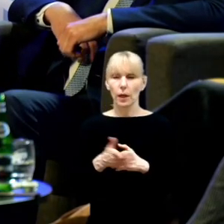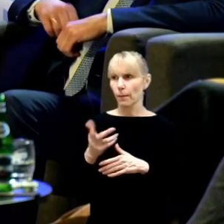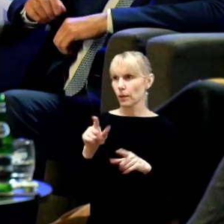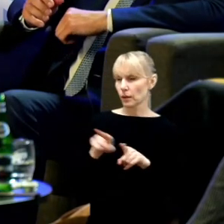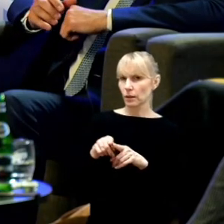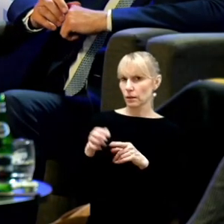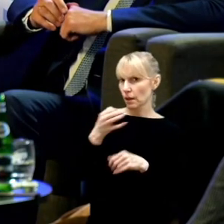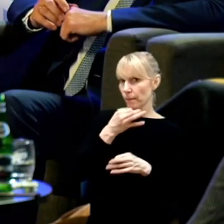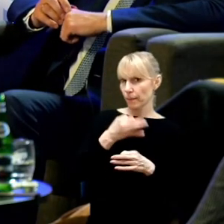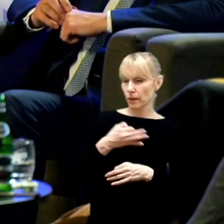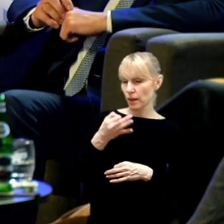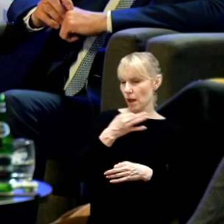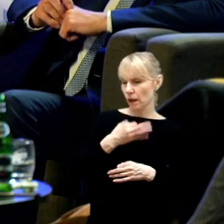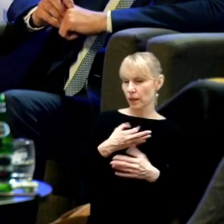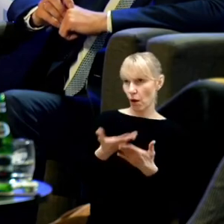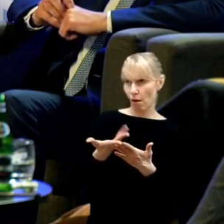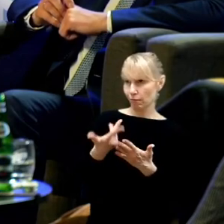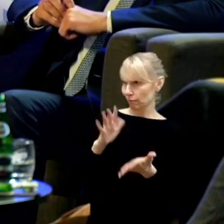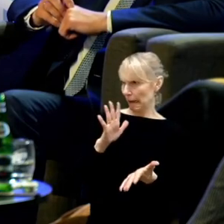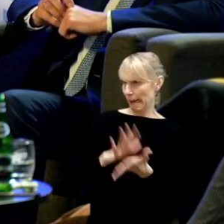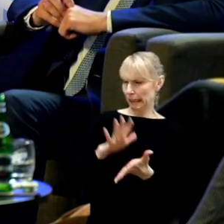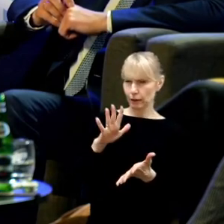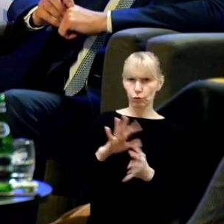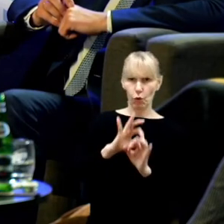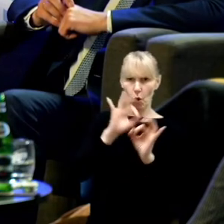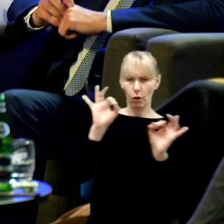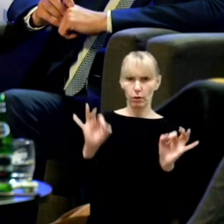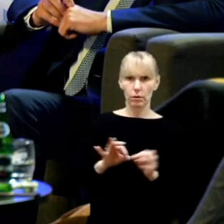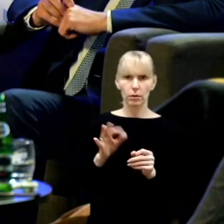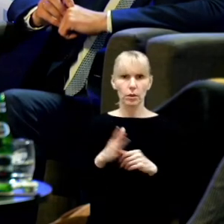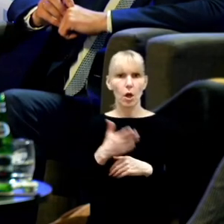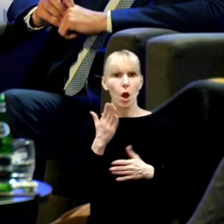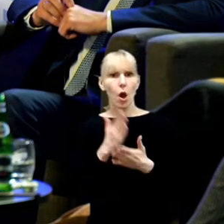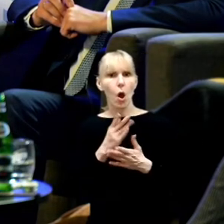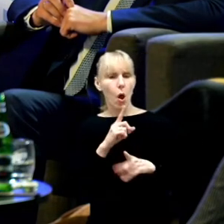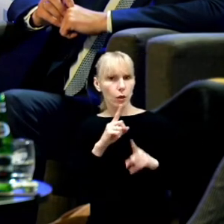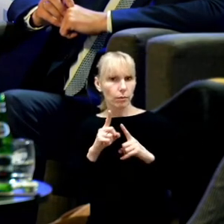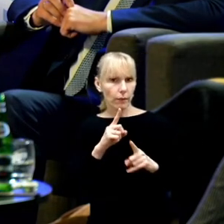Za każdym razem powiedziałbym tak, rozmawiajmy o liczbach, a nie rozmawiajmy o emocjach.